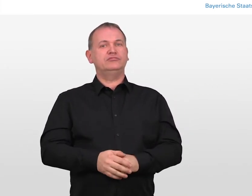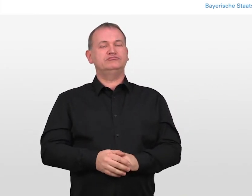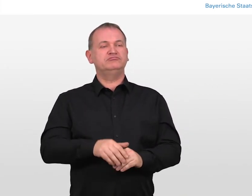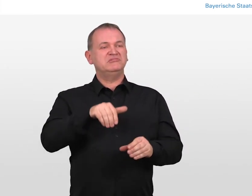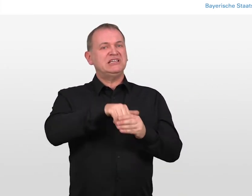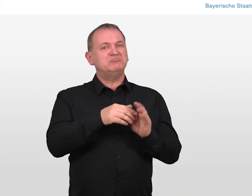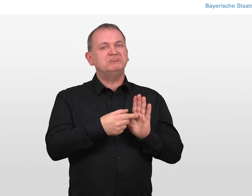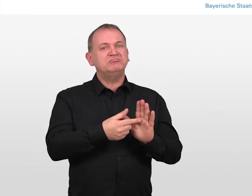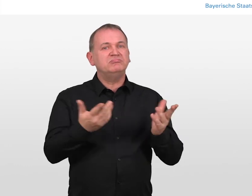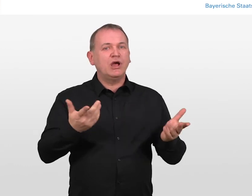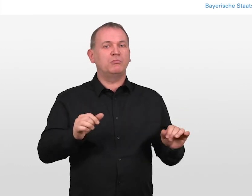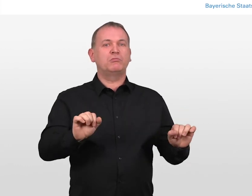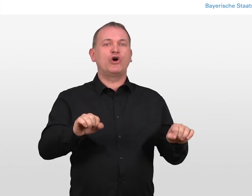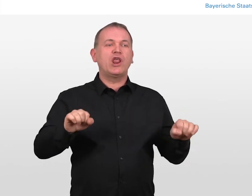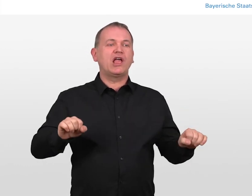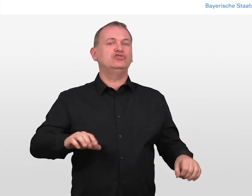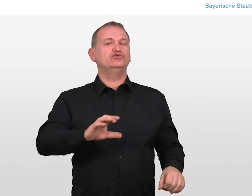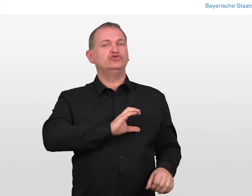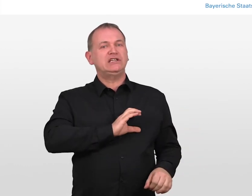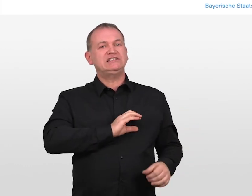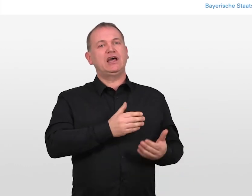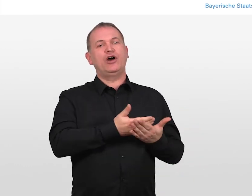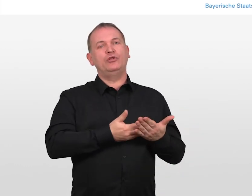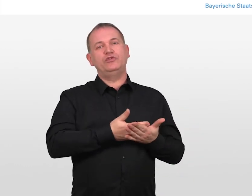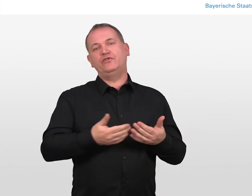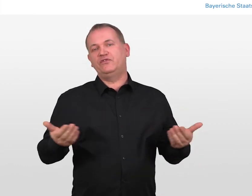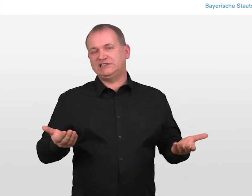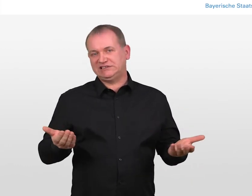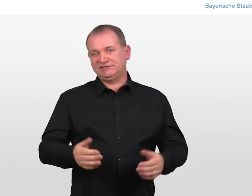über die Möglichkeiten und Chancen einer Ausbildung.